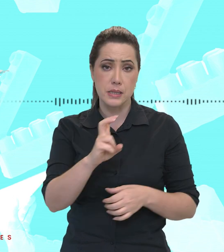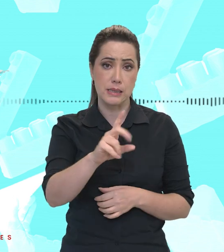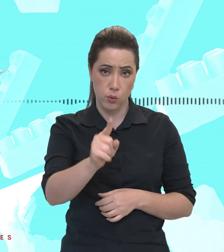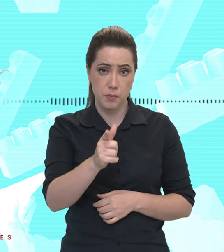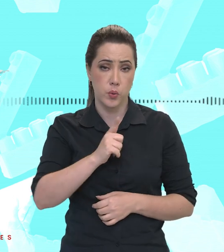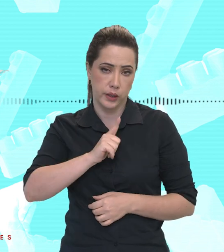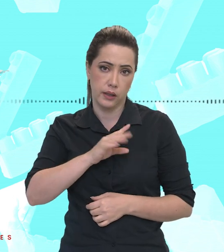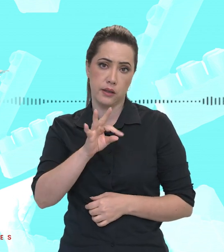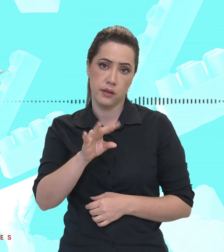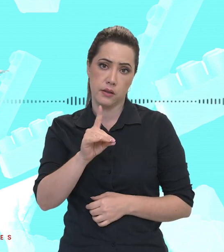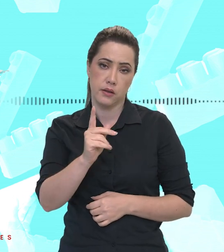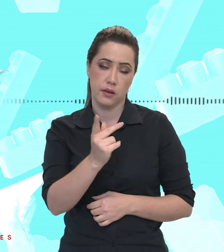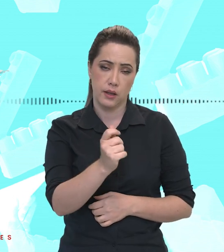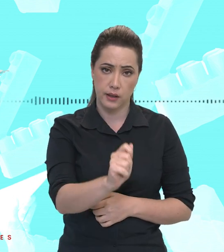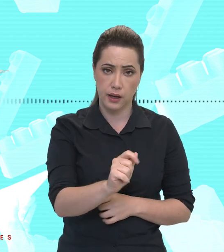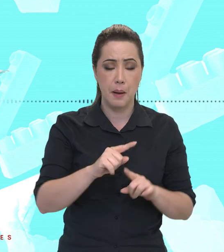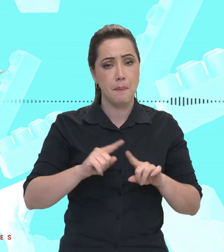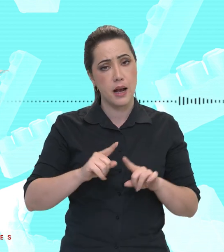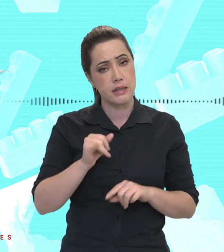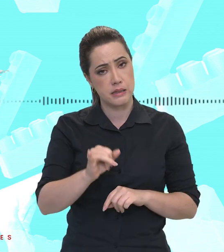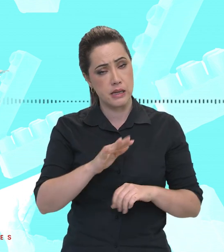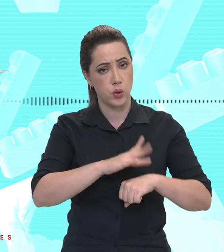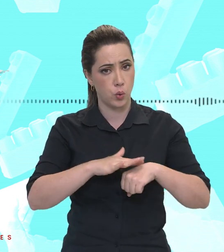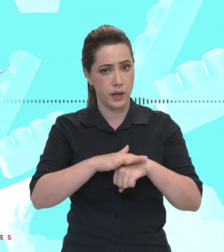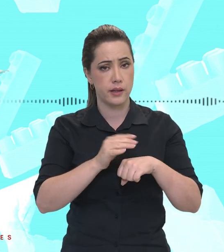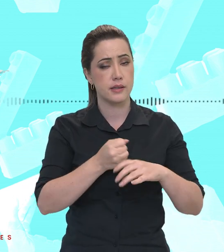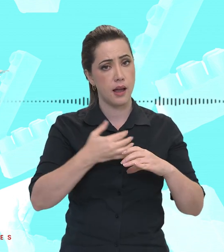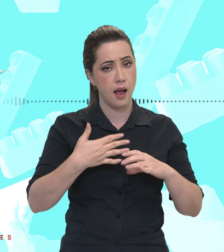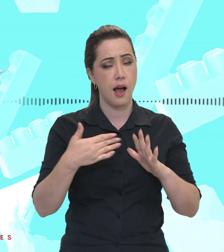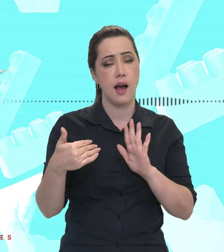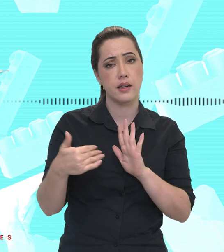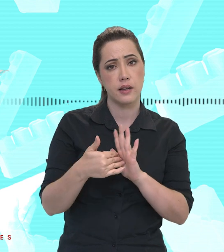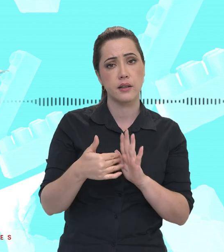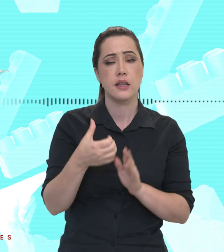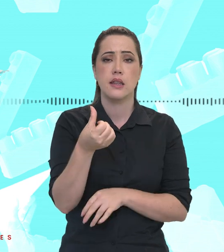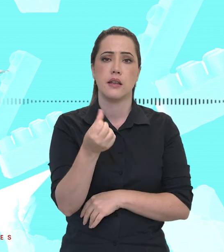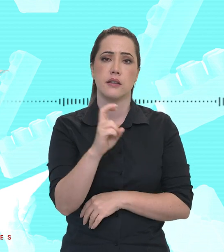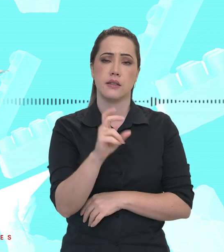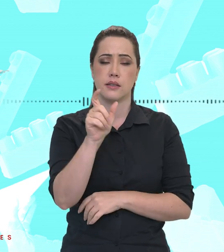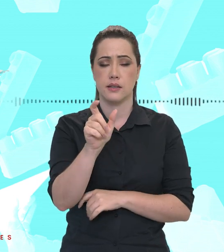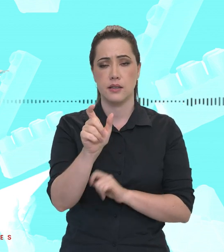afetadas pelo TDAH. Já no caso de uma doença rara, esse número se reduz para até 65 indivíduos